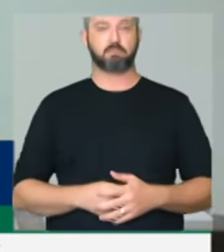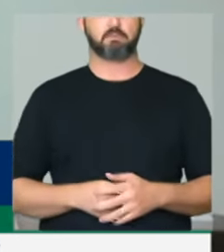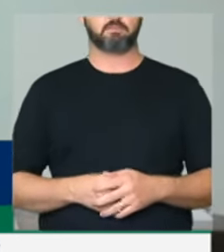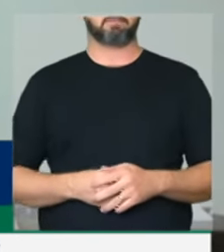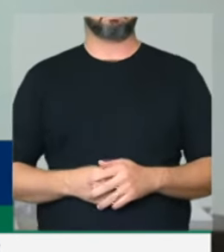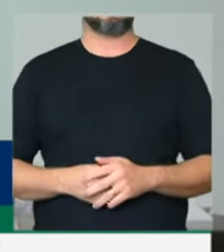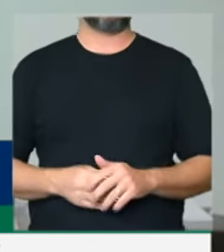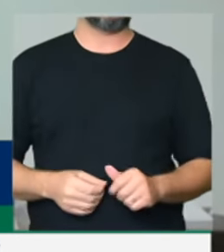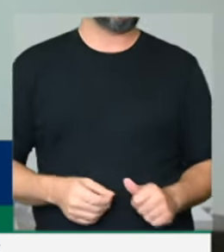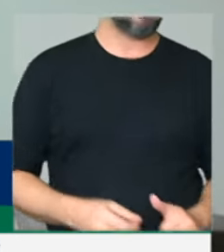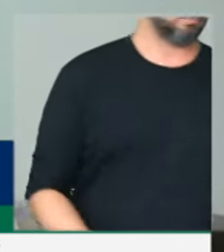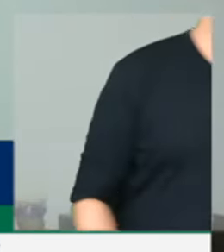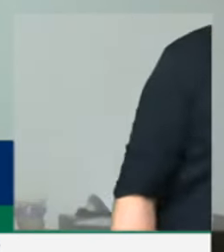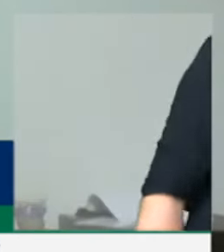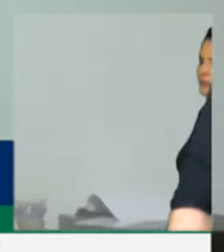ESTÁ NOS ASSISTINDO O BRASIL JÁ REGISTRAVA MAIS DE 15OO